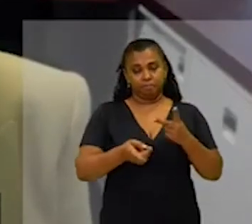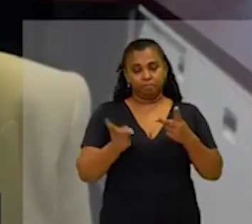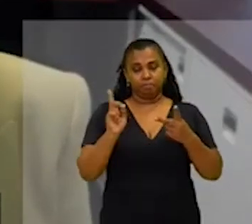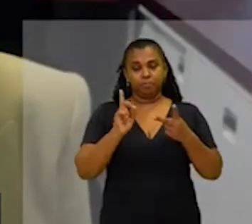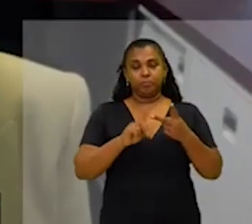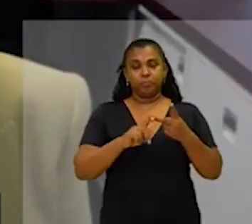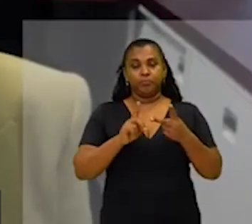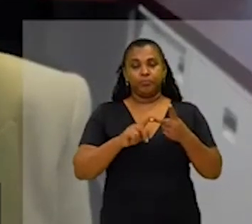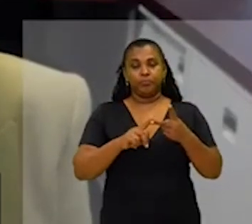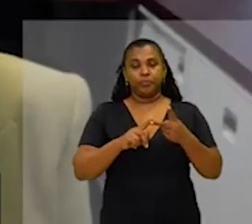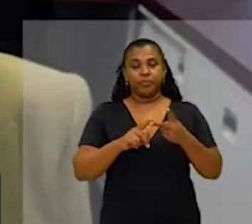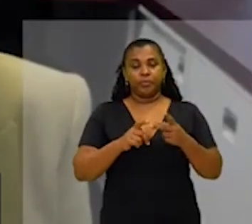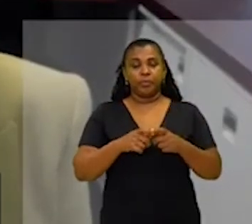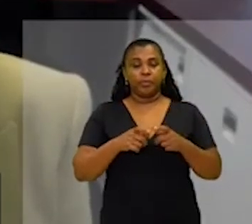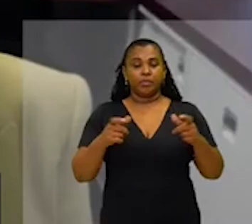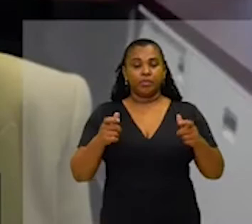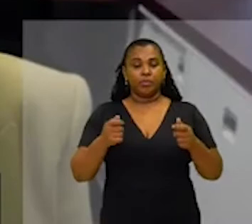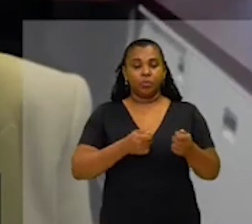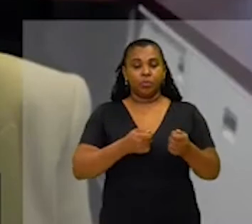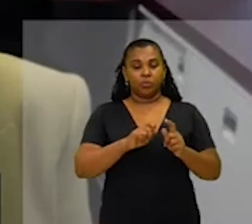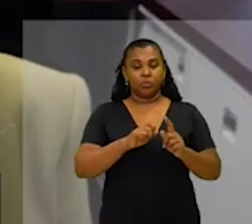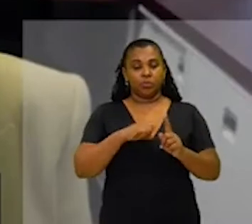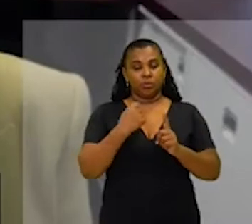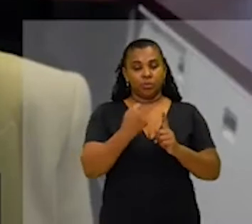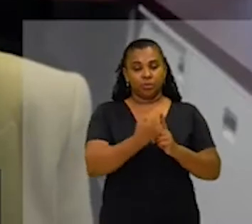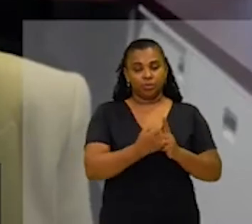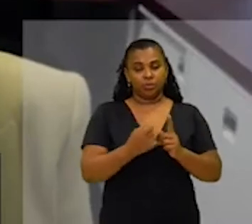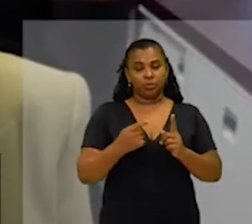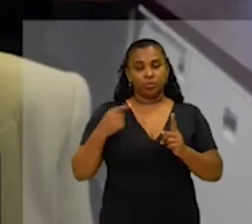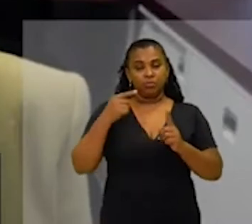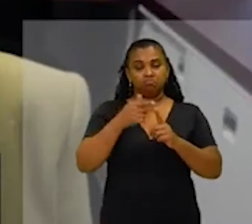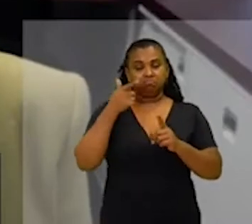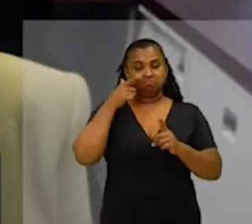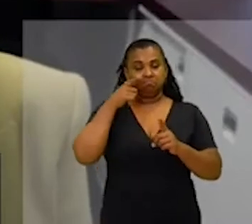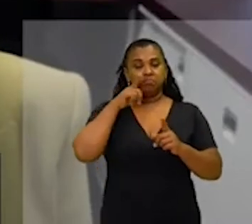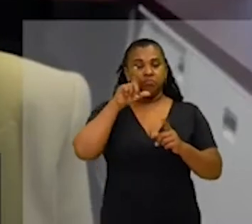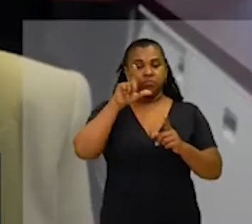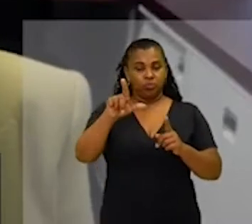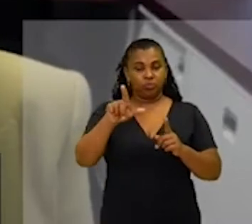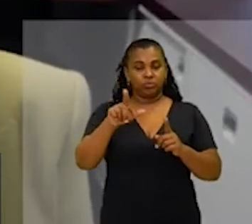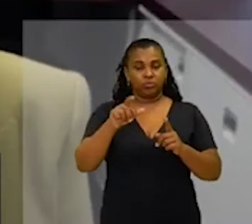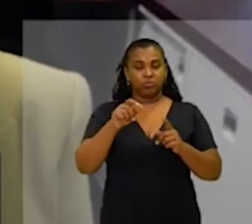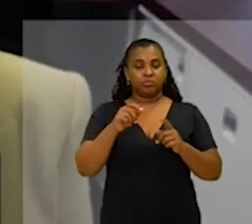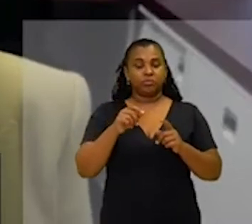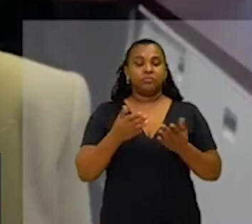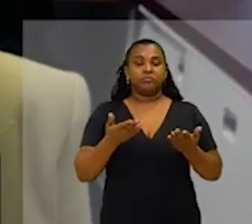do controle social é um objetivo a ser alcançado então principal análise aqui é essa e a terceira